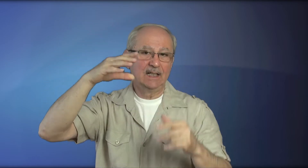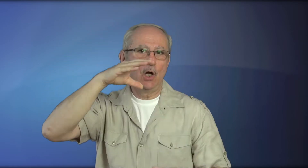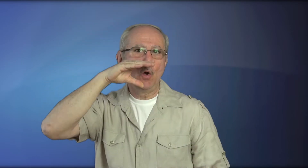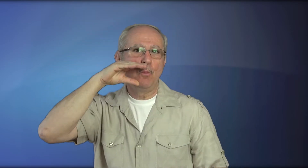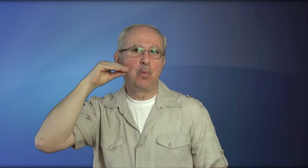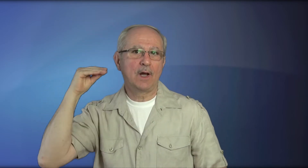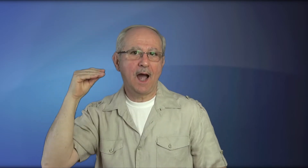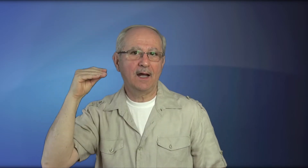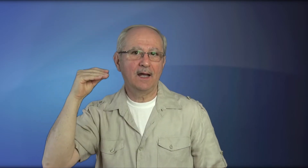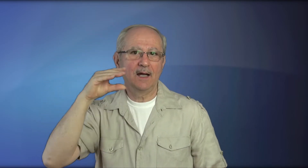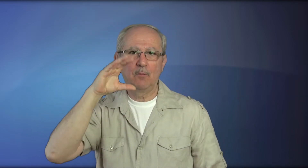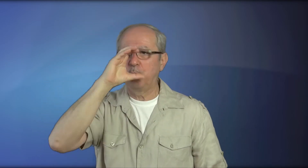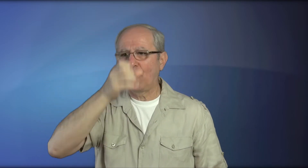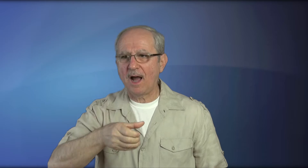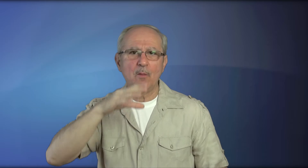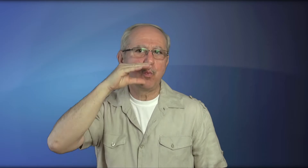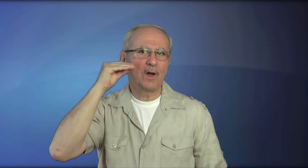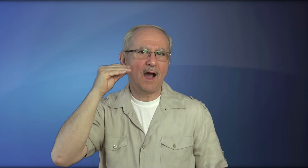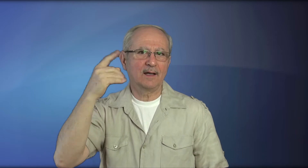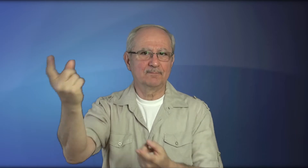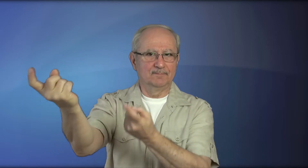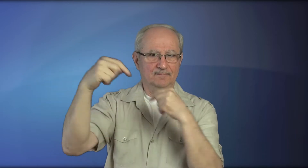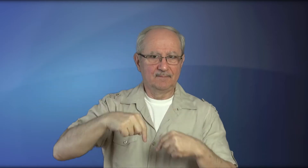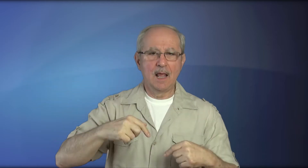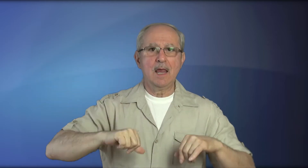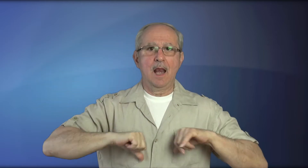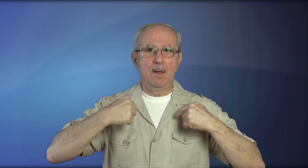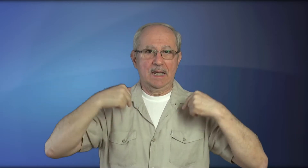Dies sind die beiden anderen Zeichen, die oft unter euch eingesetzt werden.